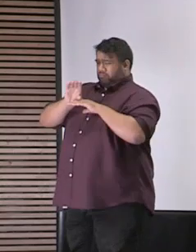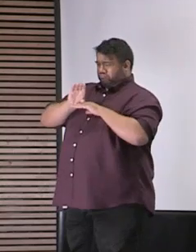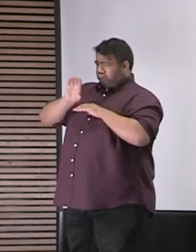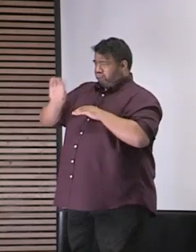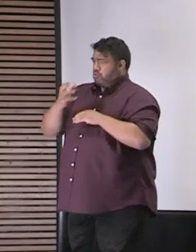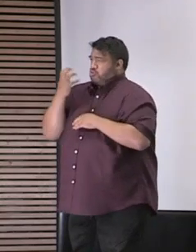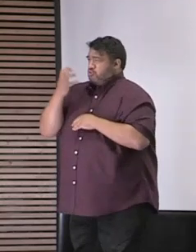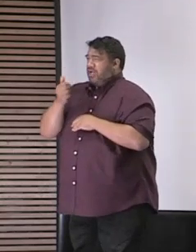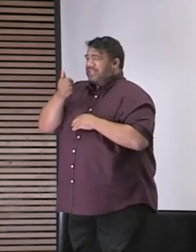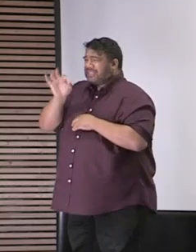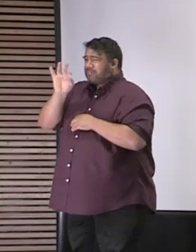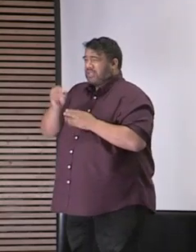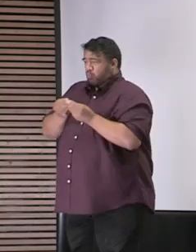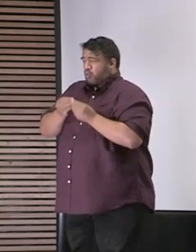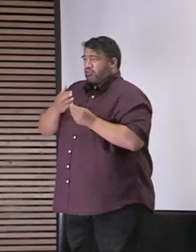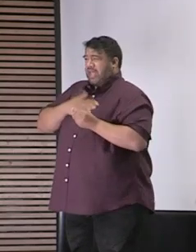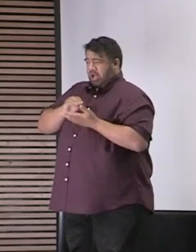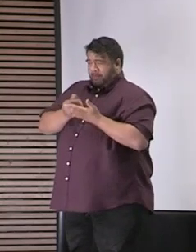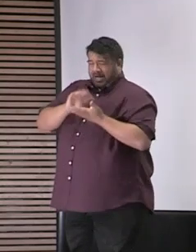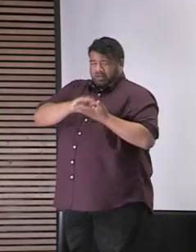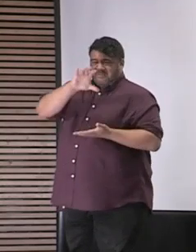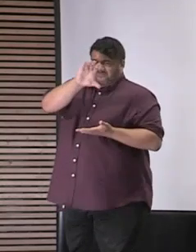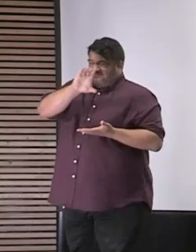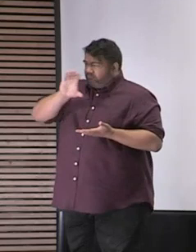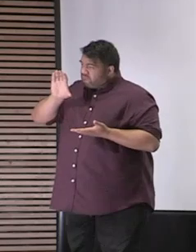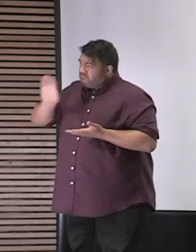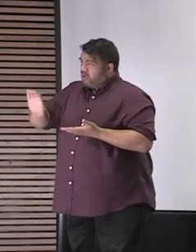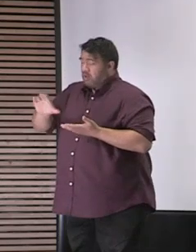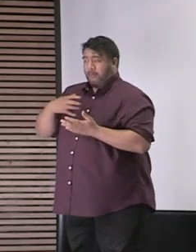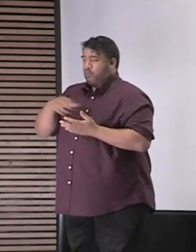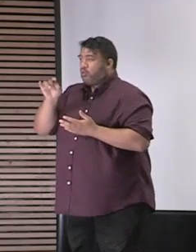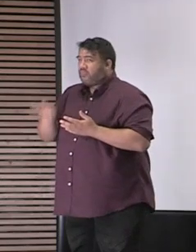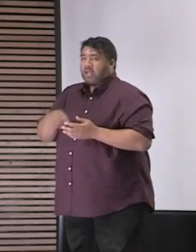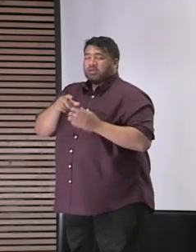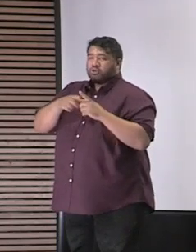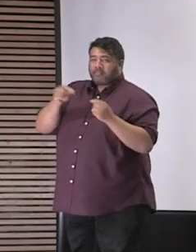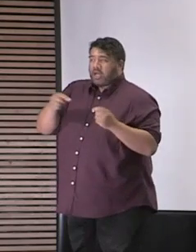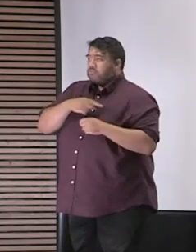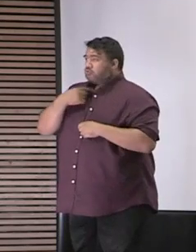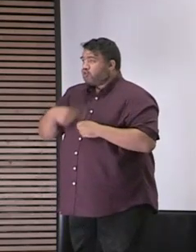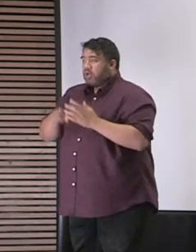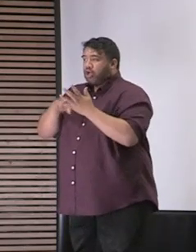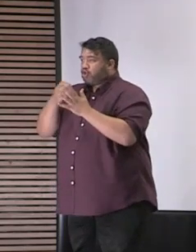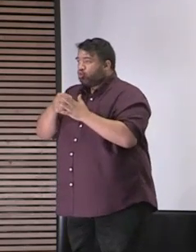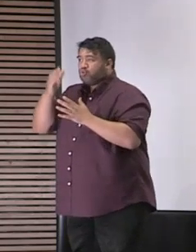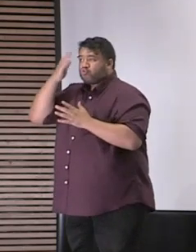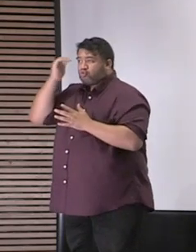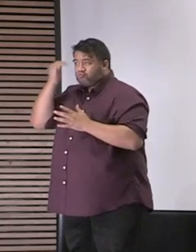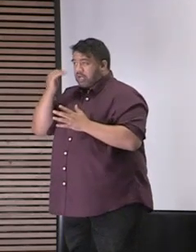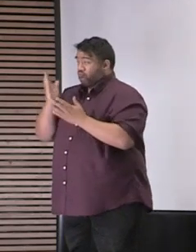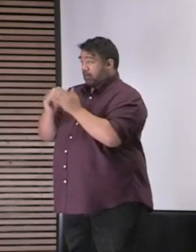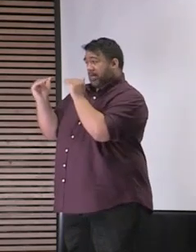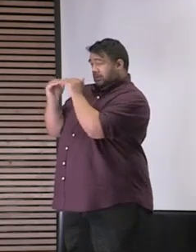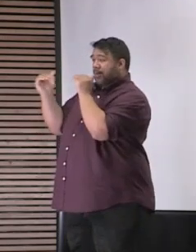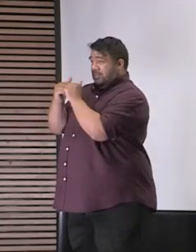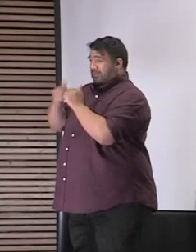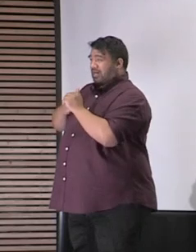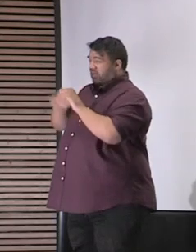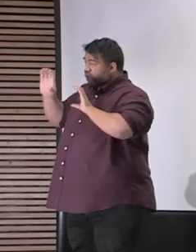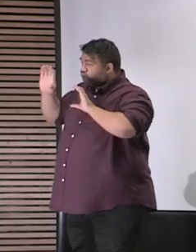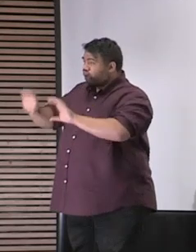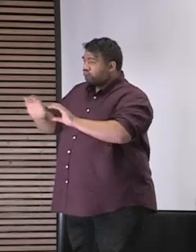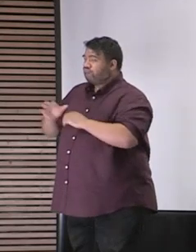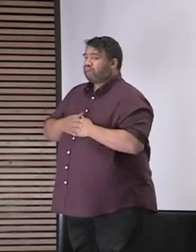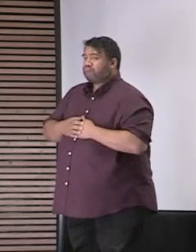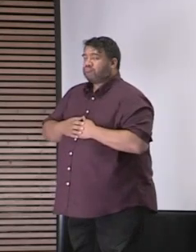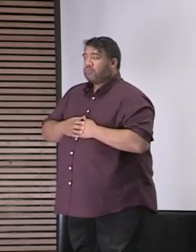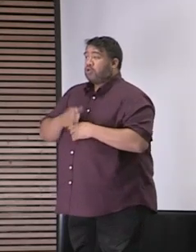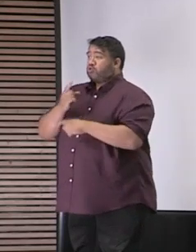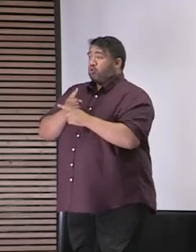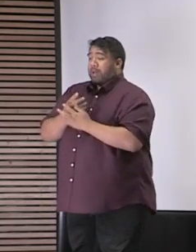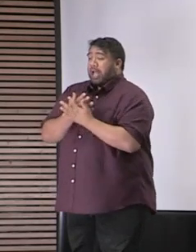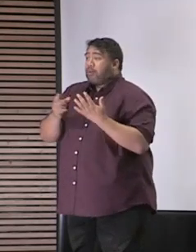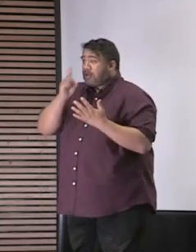días después del primer caso.